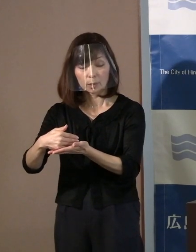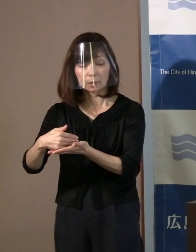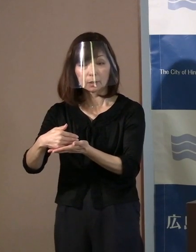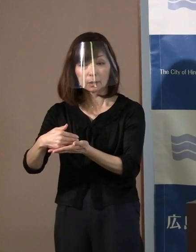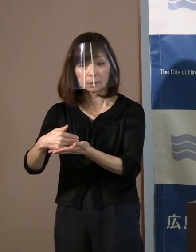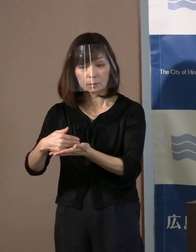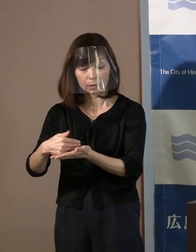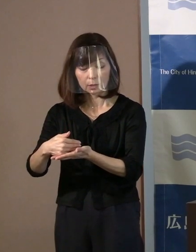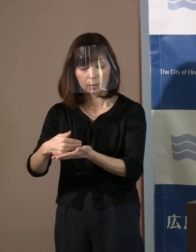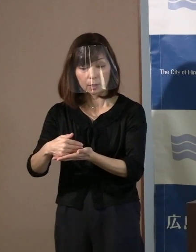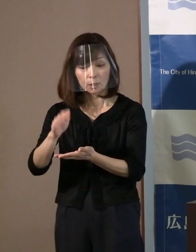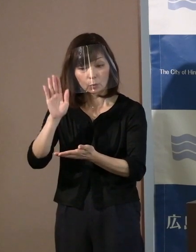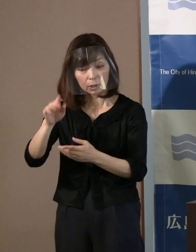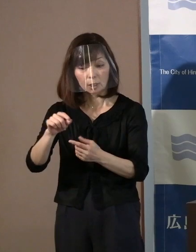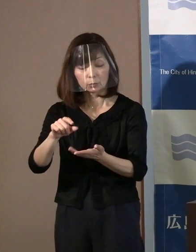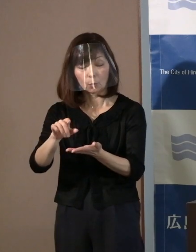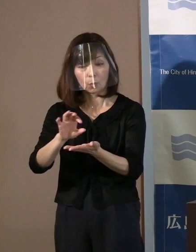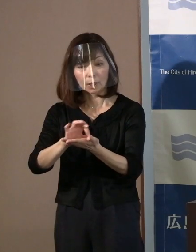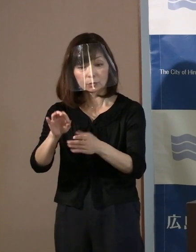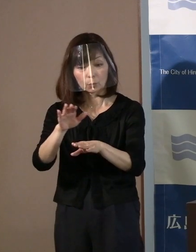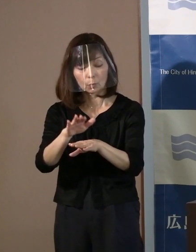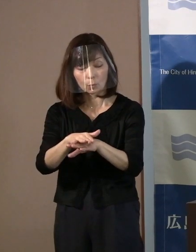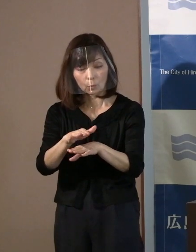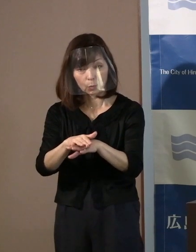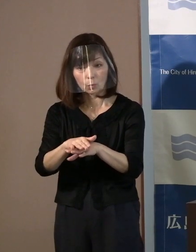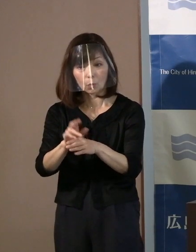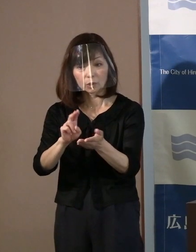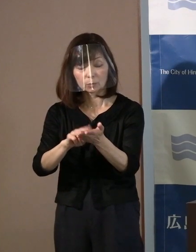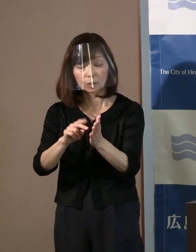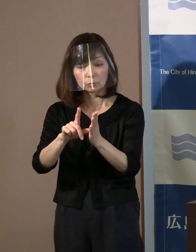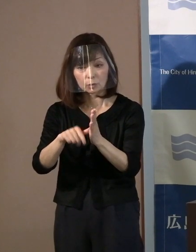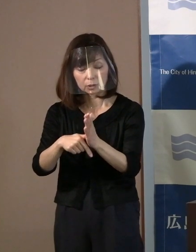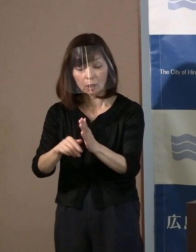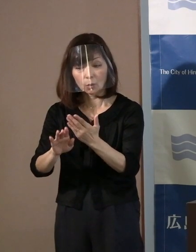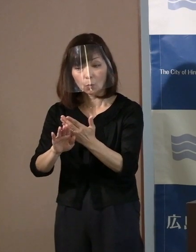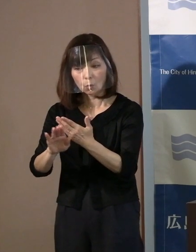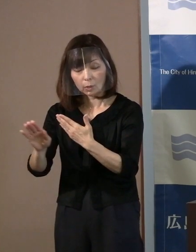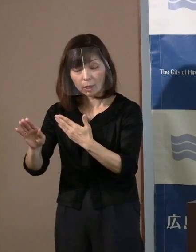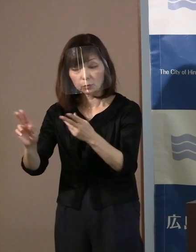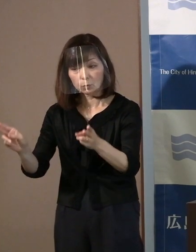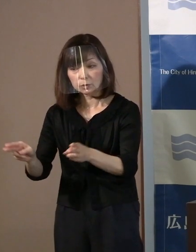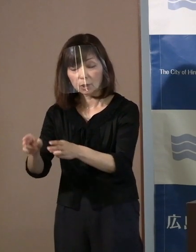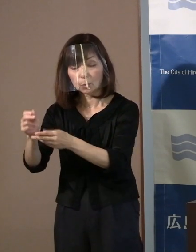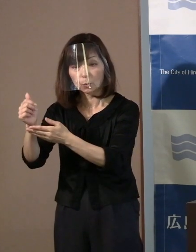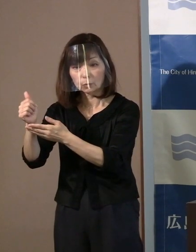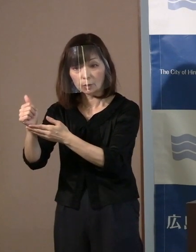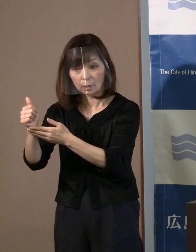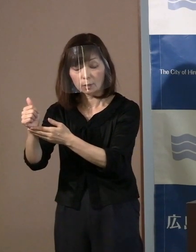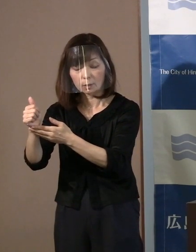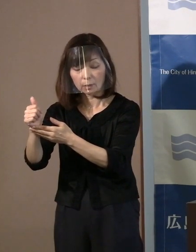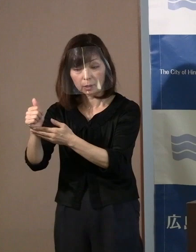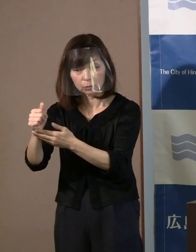今後そういった外部の専門家の評価や意見を 参考にするお考えはありますかという